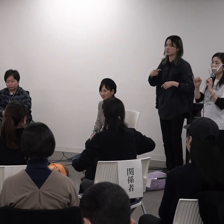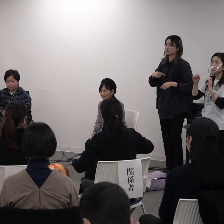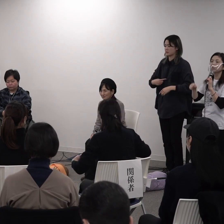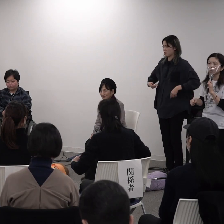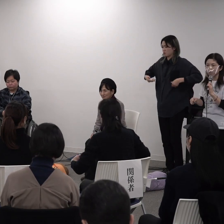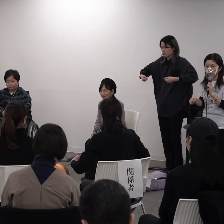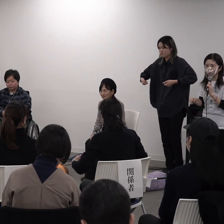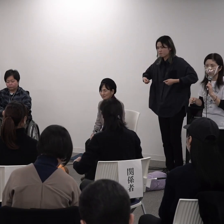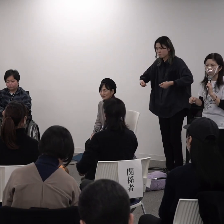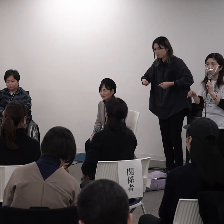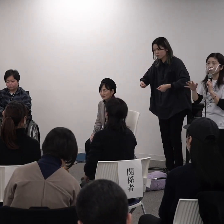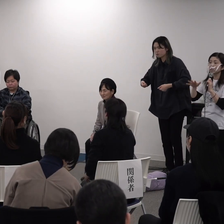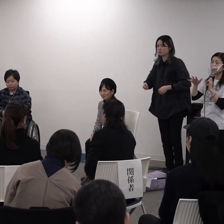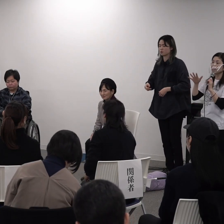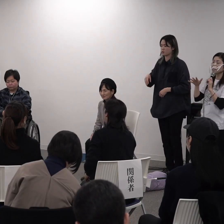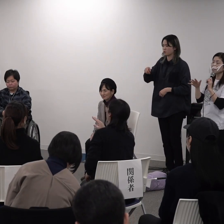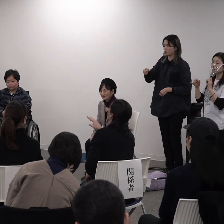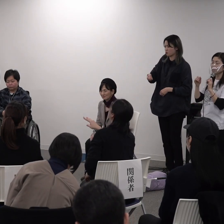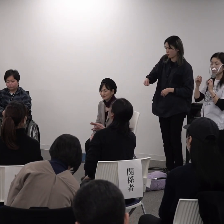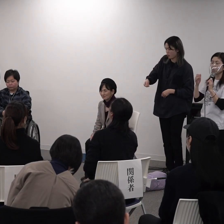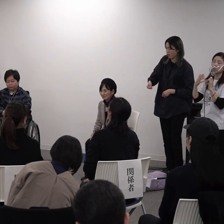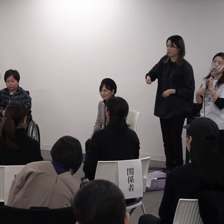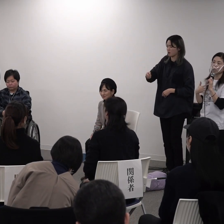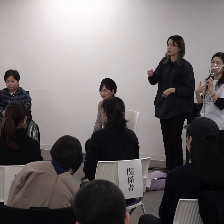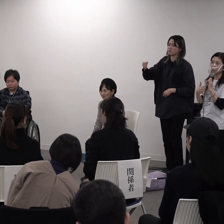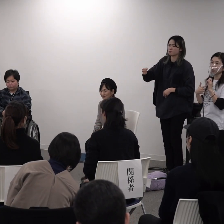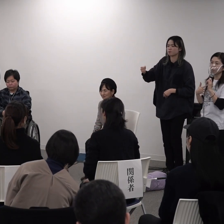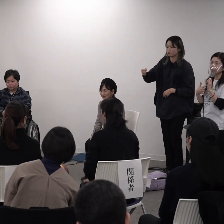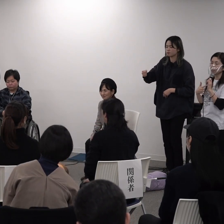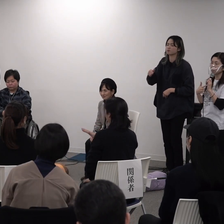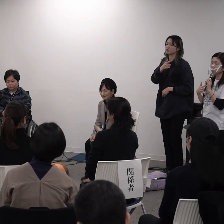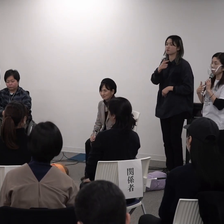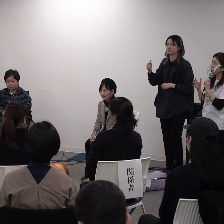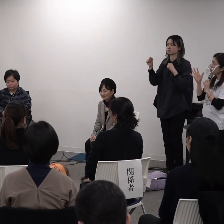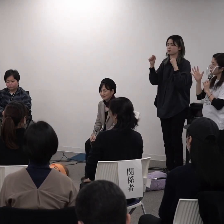あと杖で歩いてる方いろんな方 いらっしゃるってご存知かと 思いますけれども